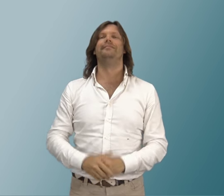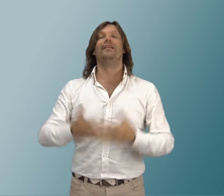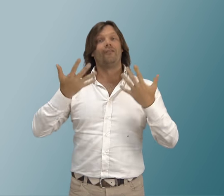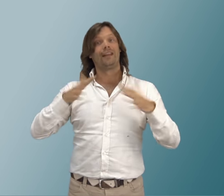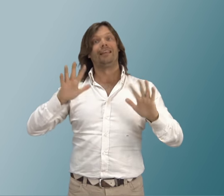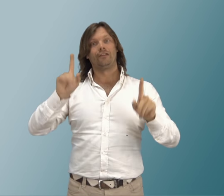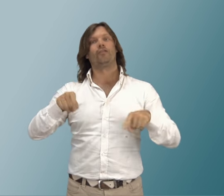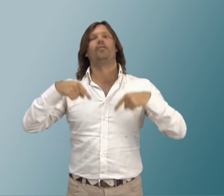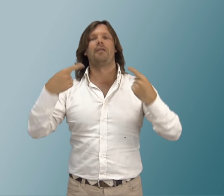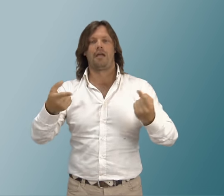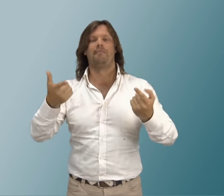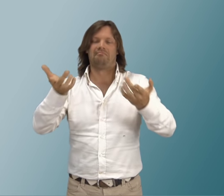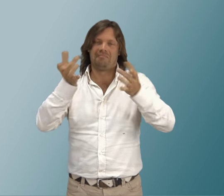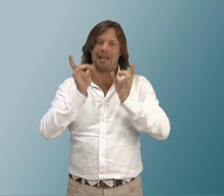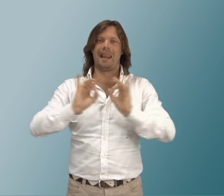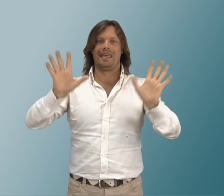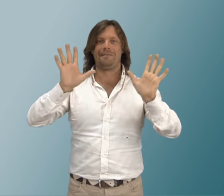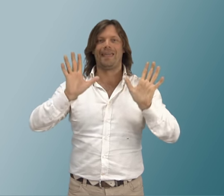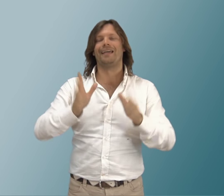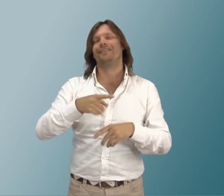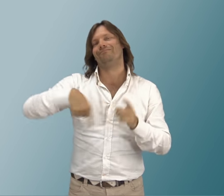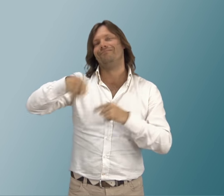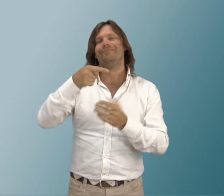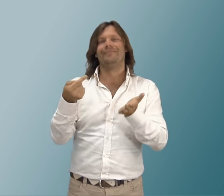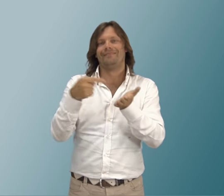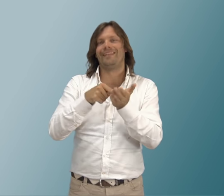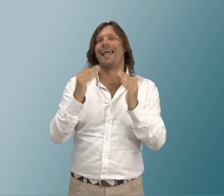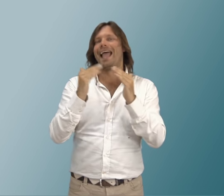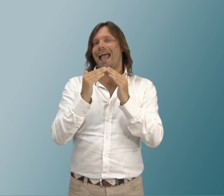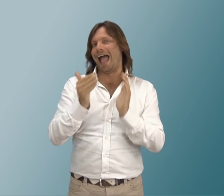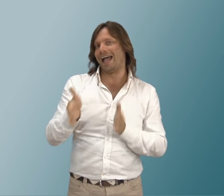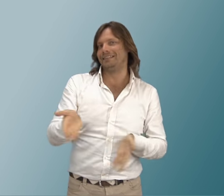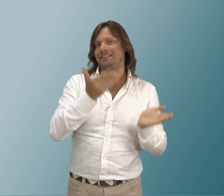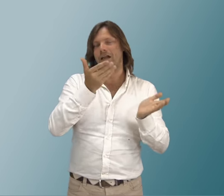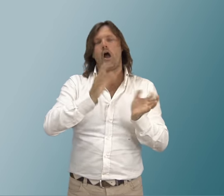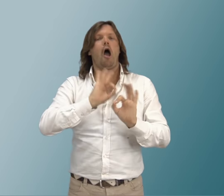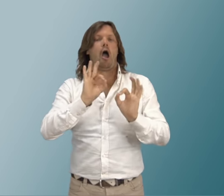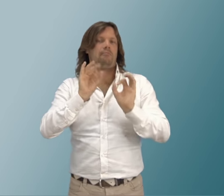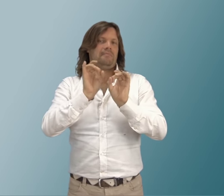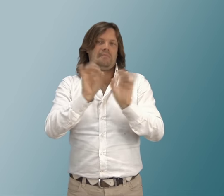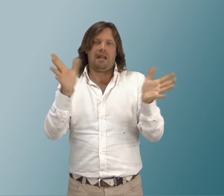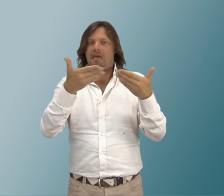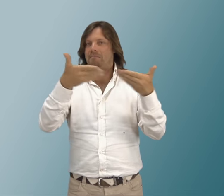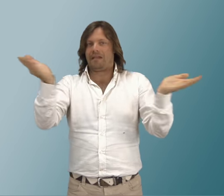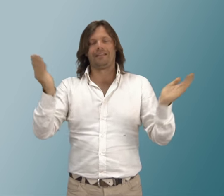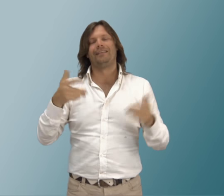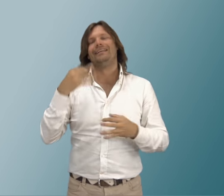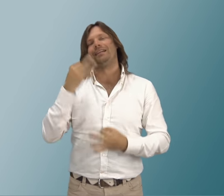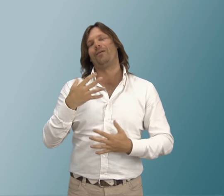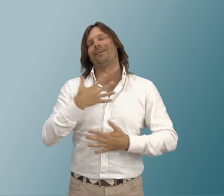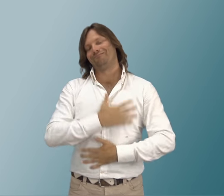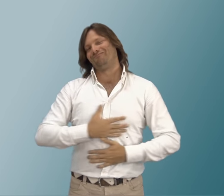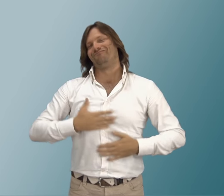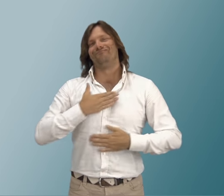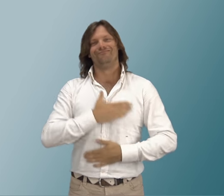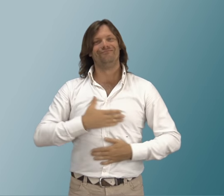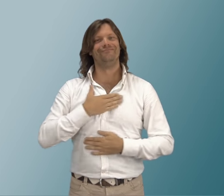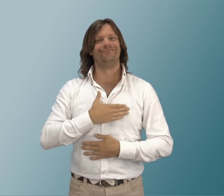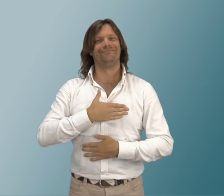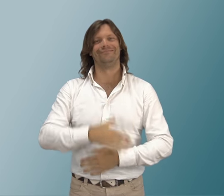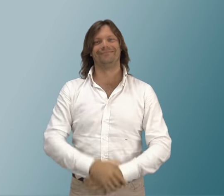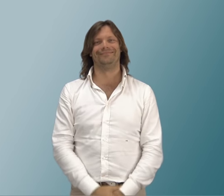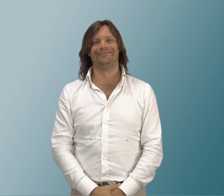Al termine di questi poi liberi di rimanere o di tornare a casa sicuramente soddisfatti della giornata.